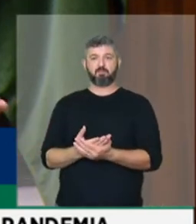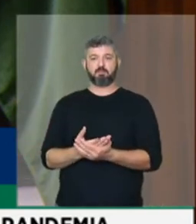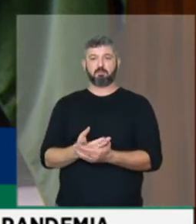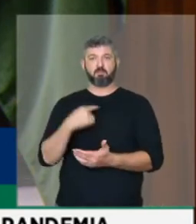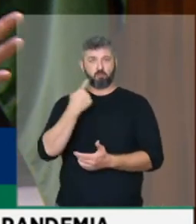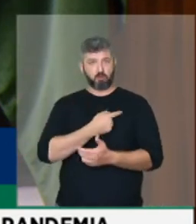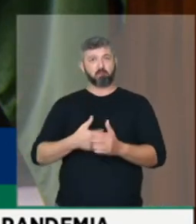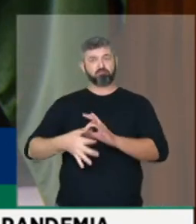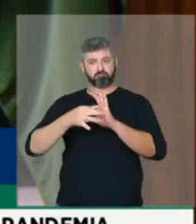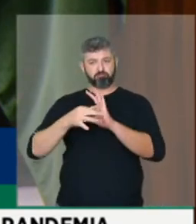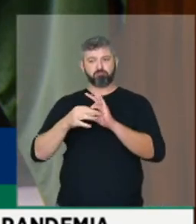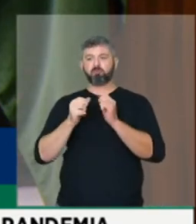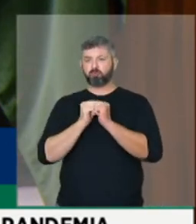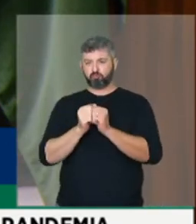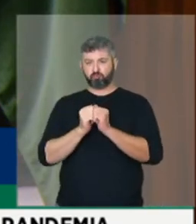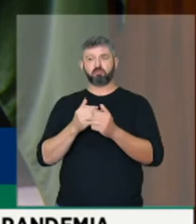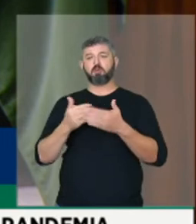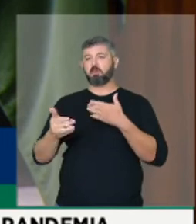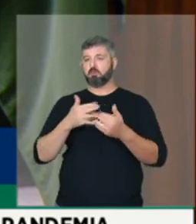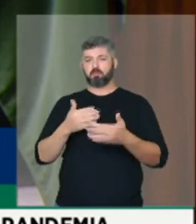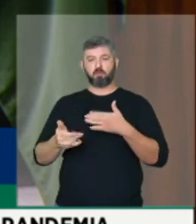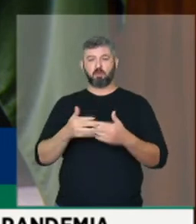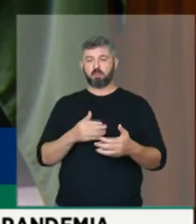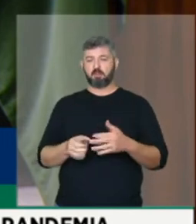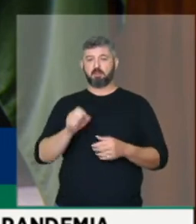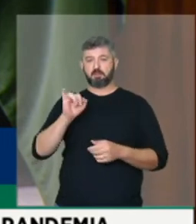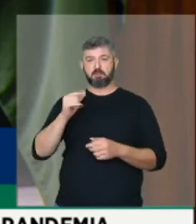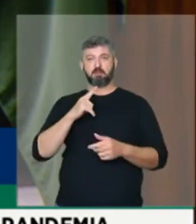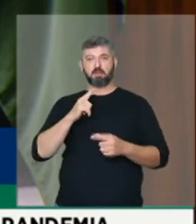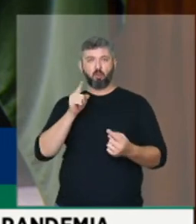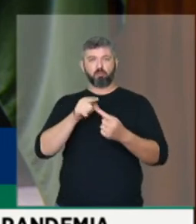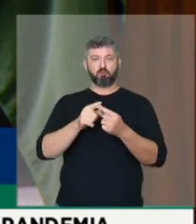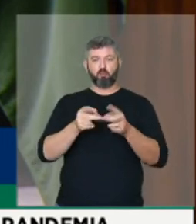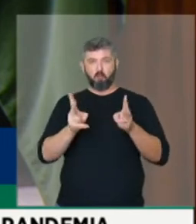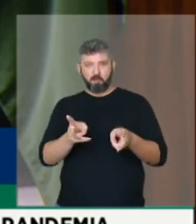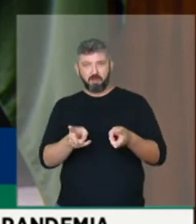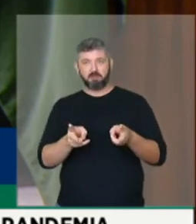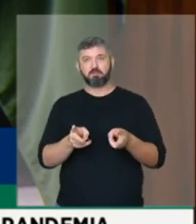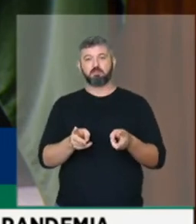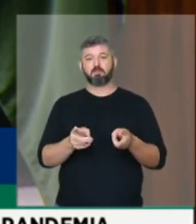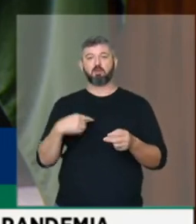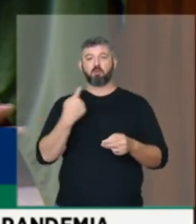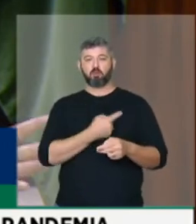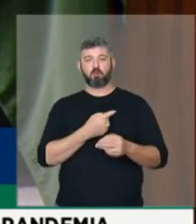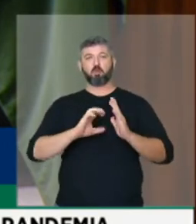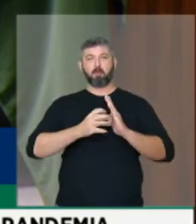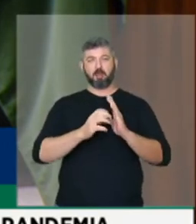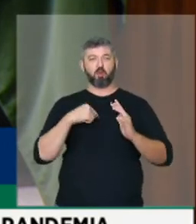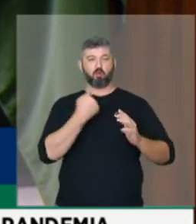CONVICÇÃO, ESTAREMOS JUNTOS, INDEPENDENTE DE ESTARMOS OU NÃO NESSAS MISSÕES QUE AS NOSSAS BANCADAS, OS NOSSOS COMPANHEIROS NOS DELEGAM. QUERO DIZER PRESIDENTE ARTHUR